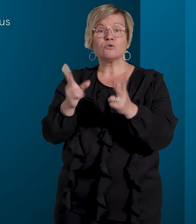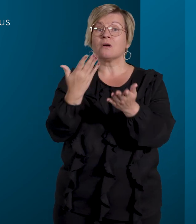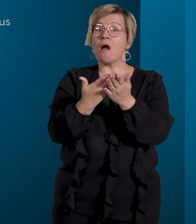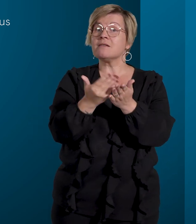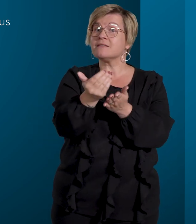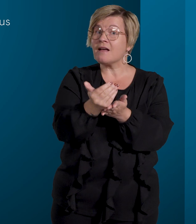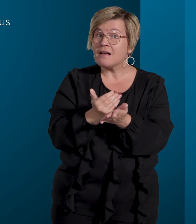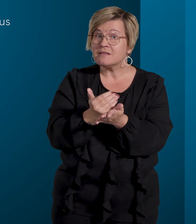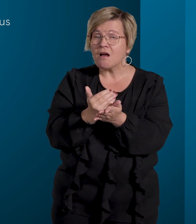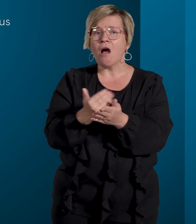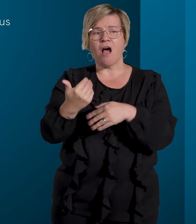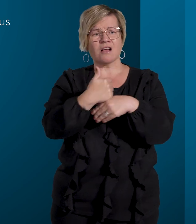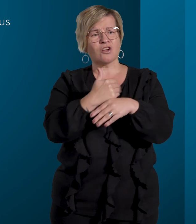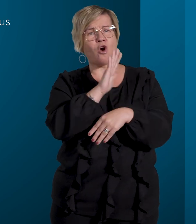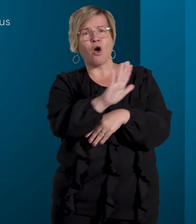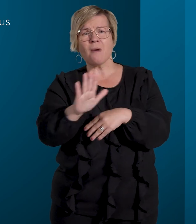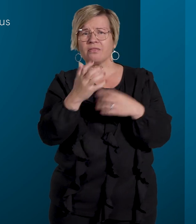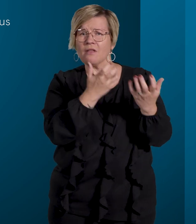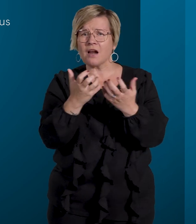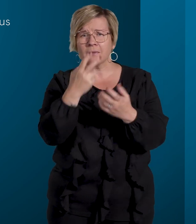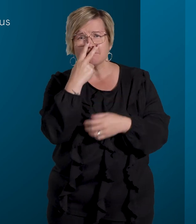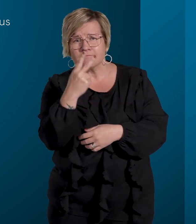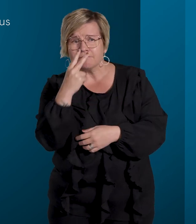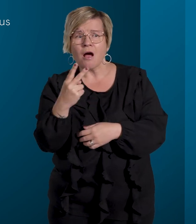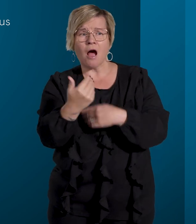ja se on myös kustannus- tehokasta, asiakaslähtöistä -